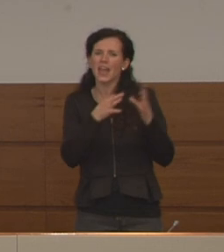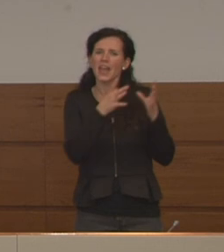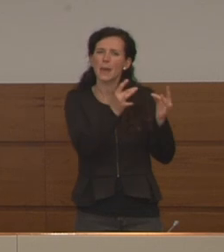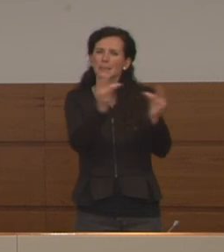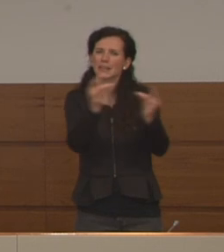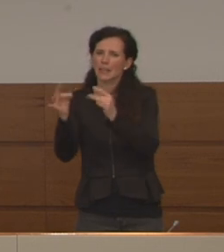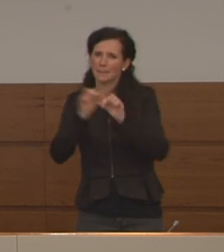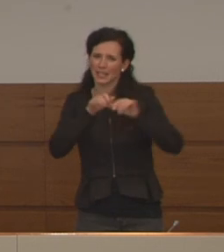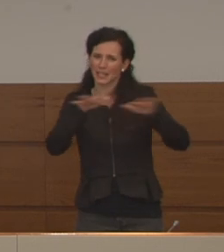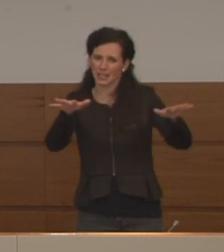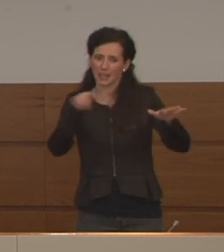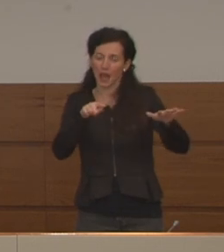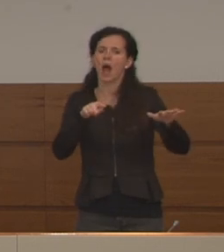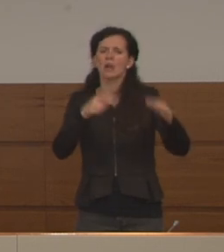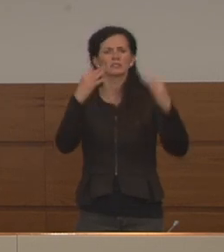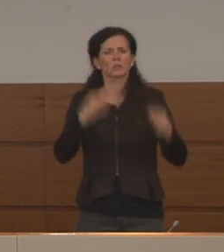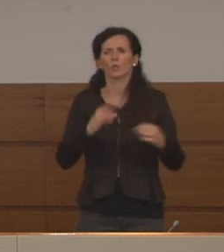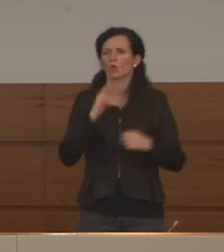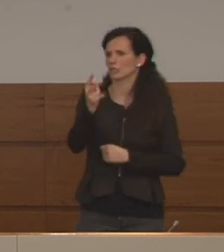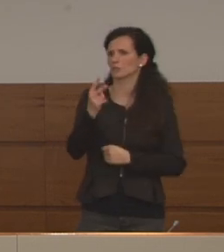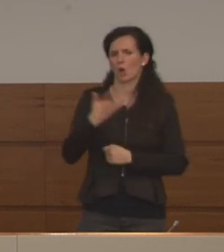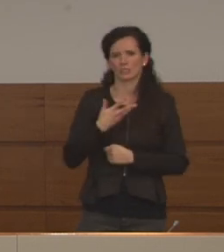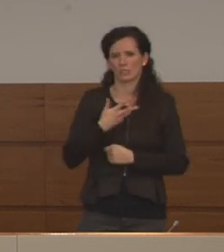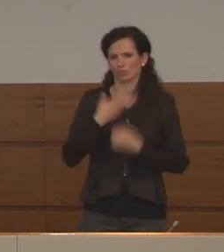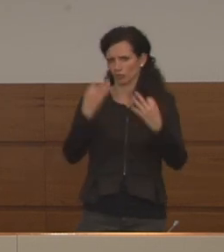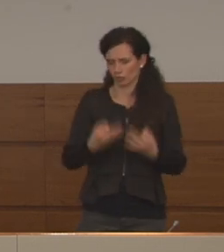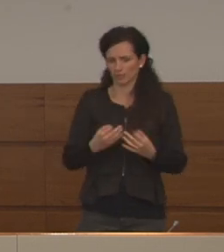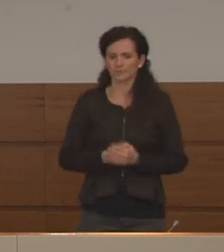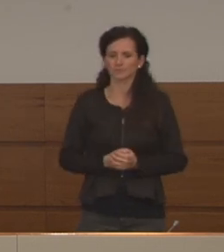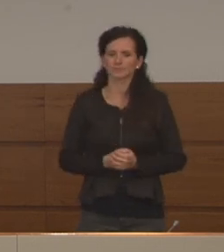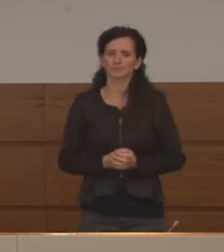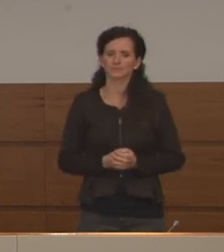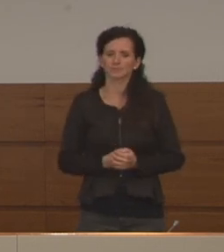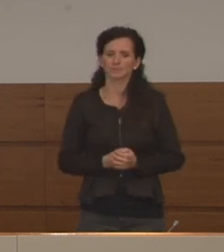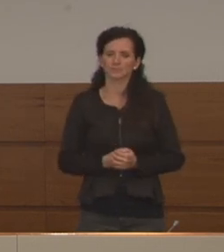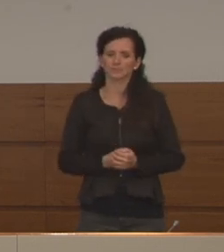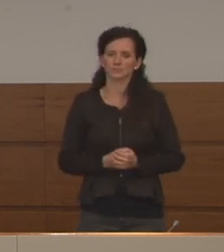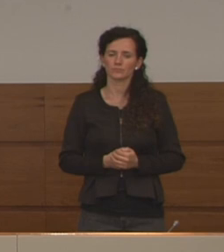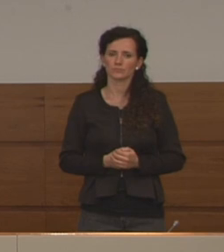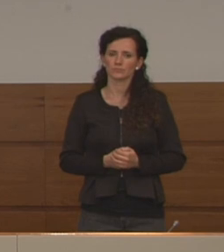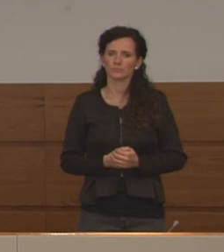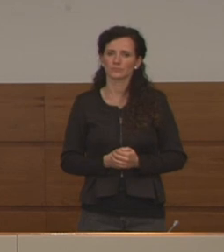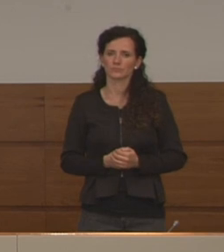risposte ai suoi perché. Quello che noi possiamo dire è che come Dipartimento